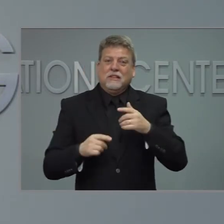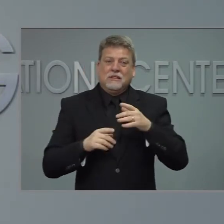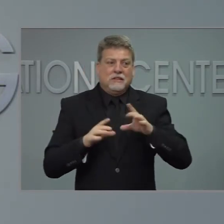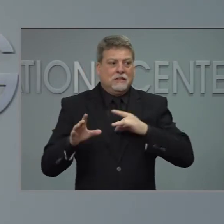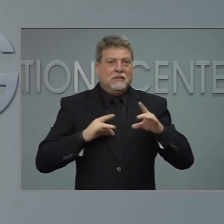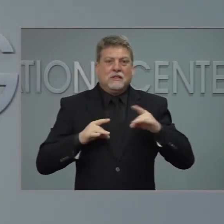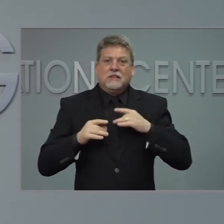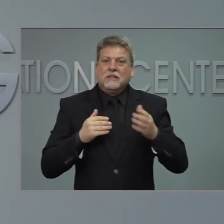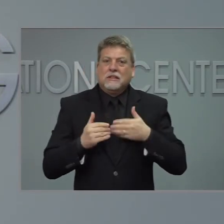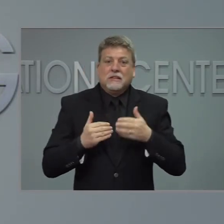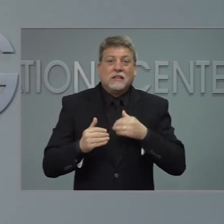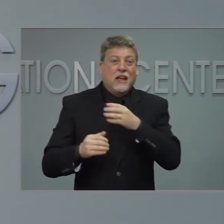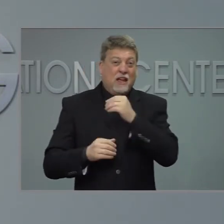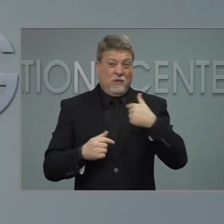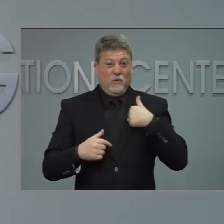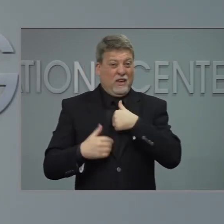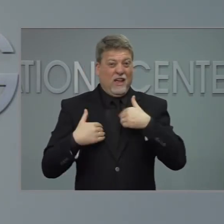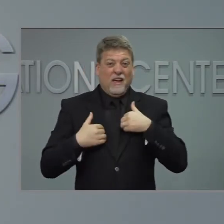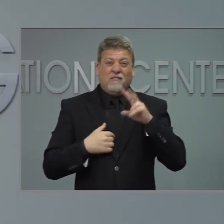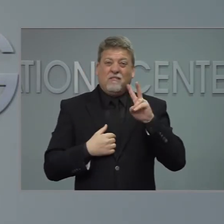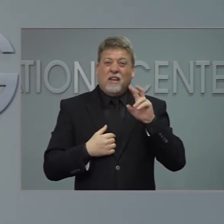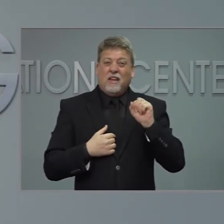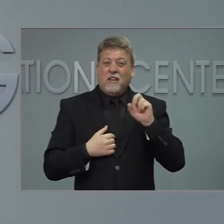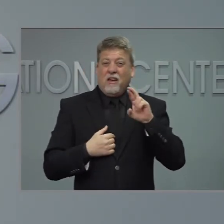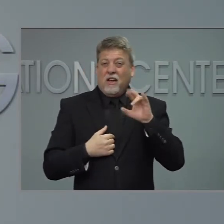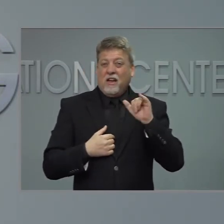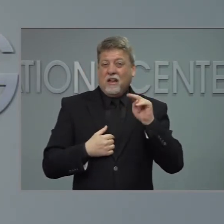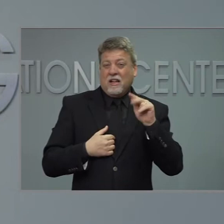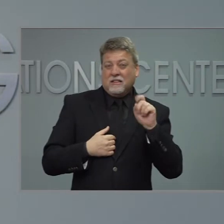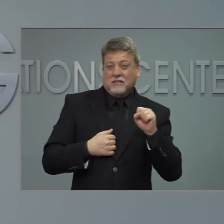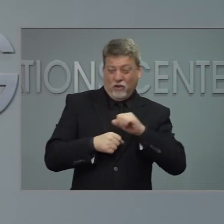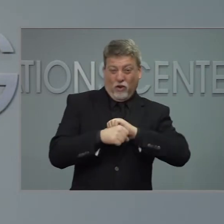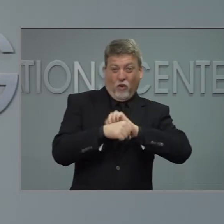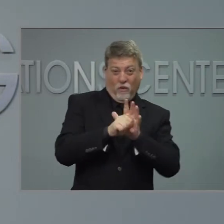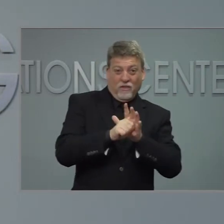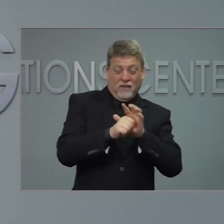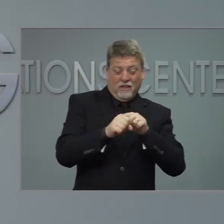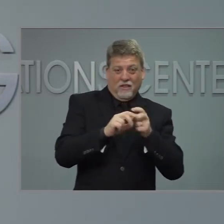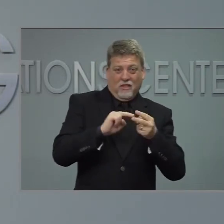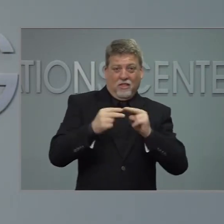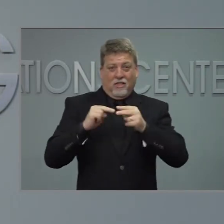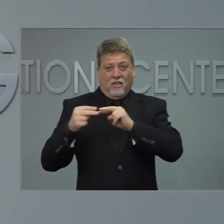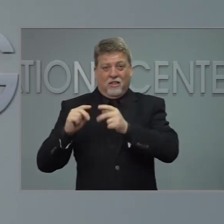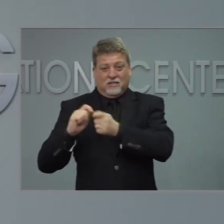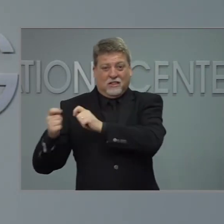nosotros sabemos que las variantes de covid diecinueve están aquí y este es valiente